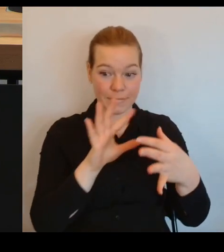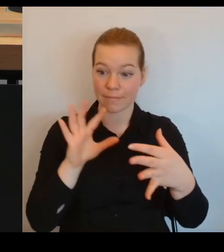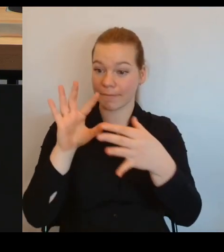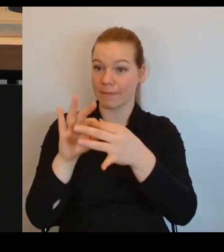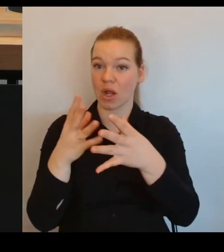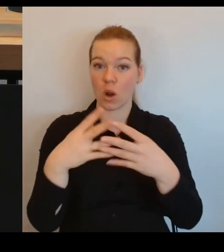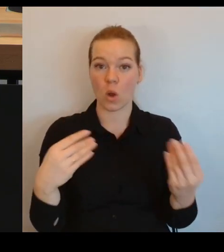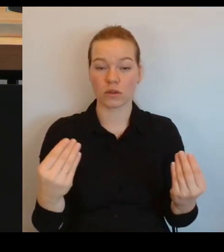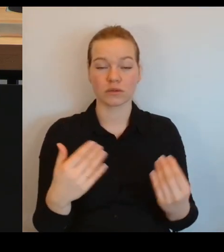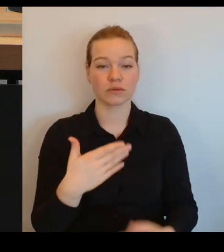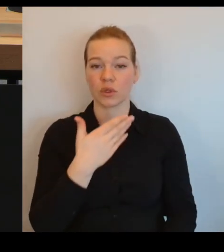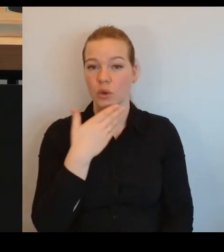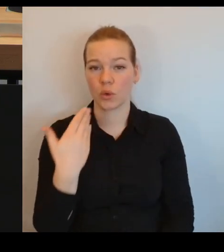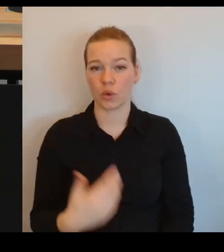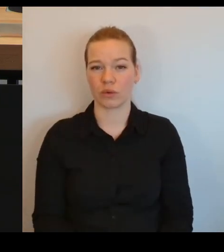neuen Erkenntnisse zu all diesen Fragen erhalten